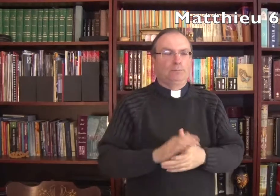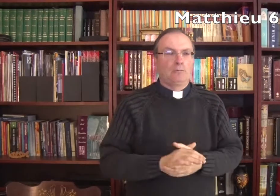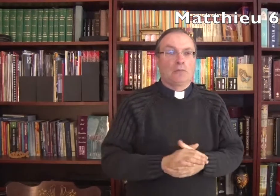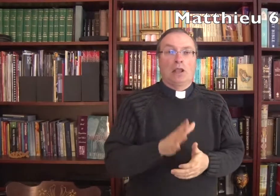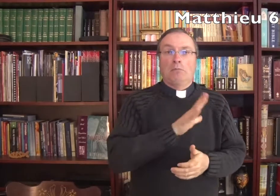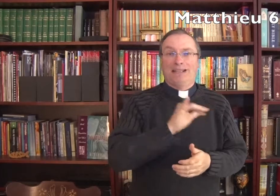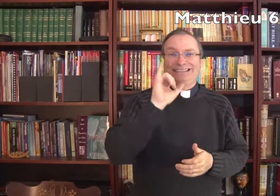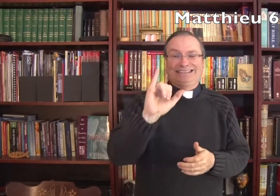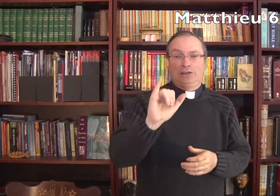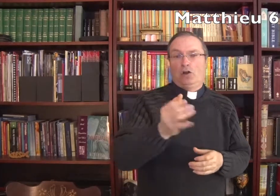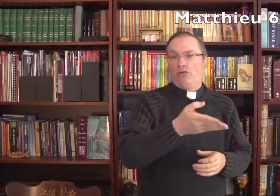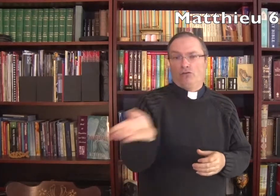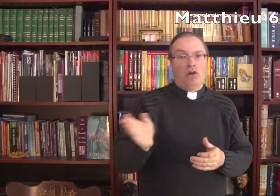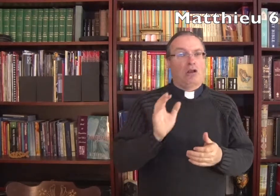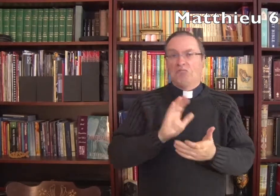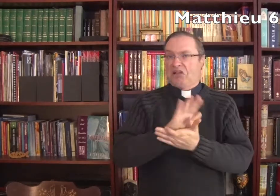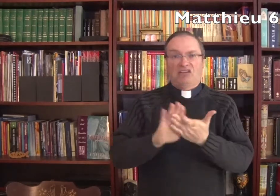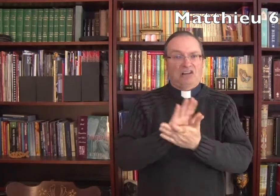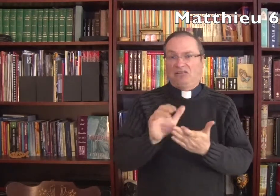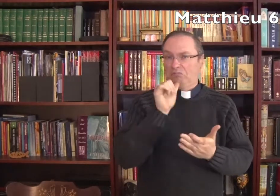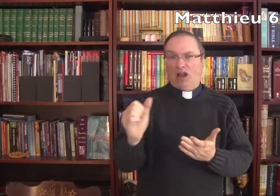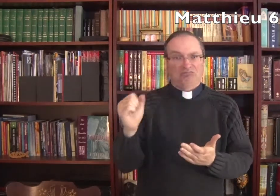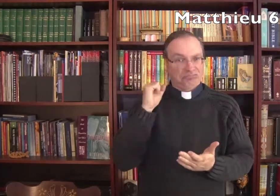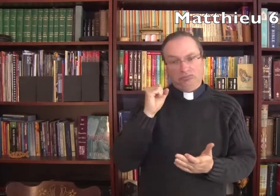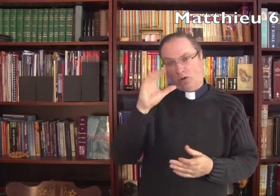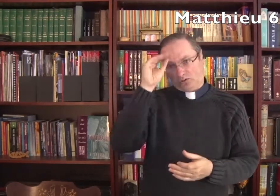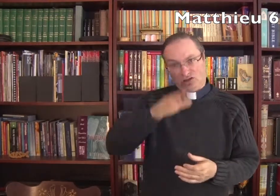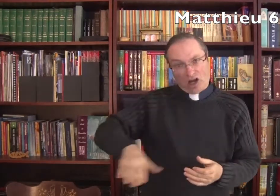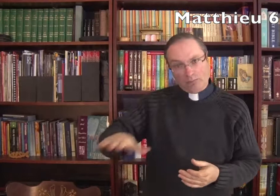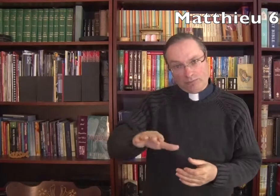mais si vous ne pardonnez pas aux hommes,